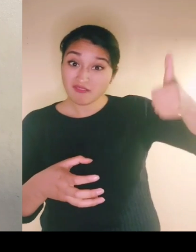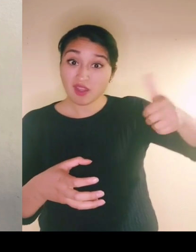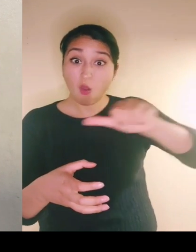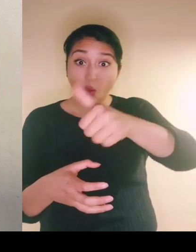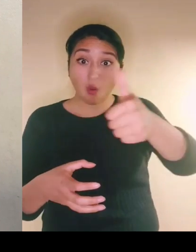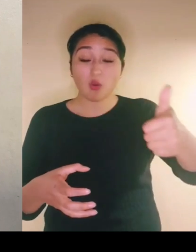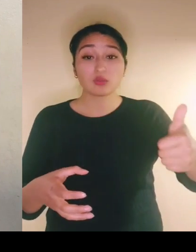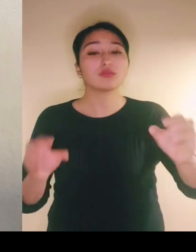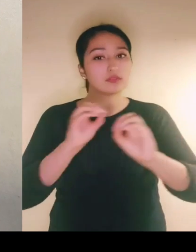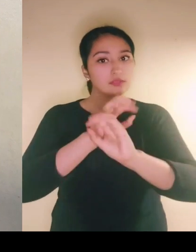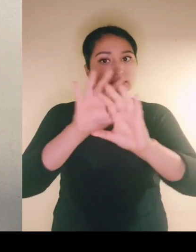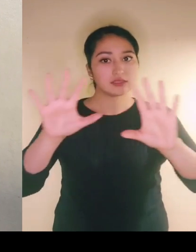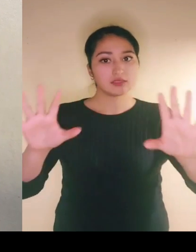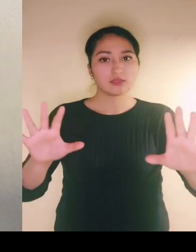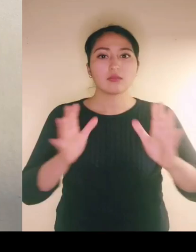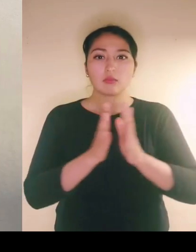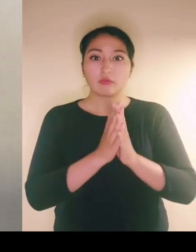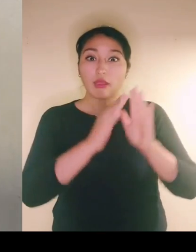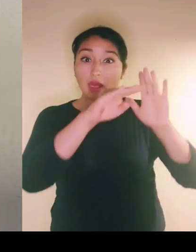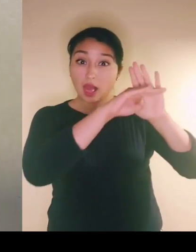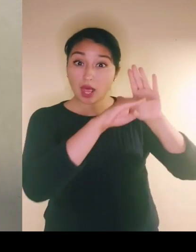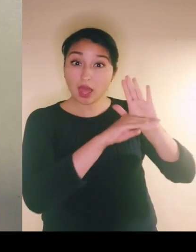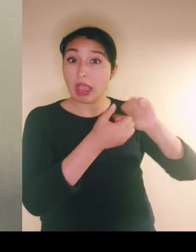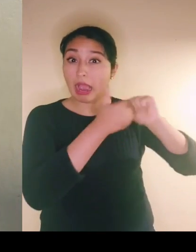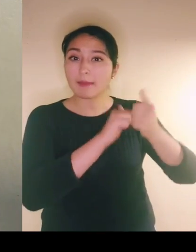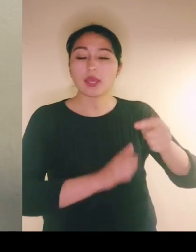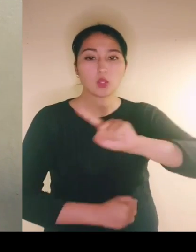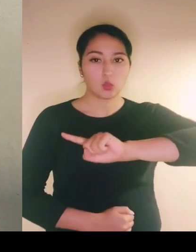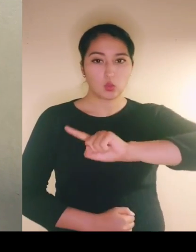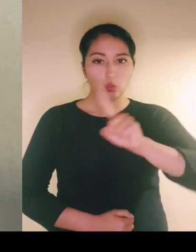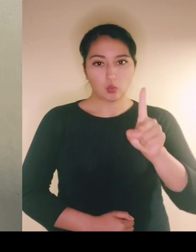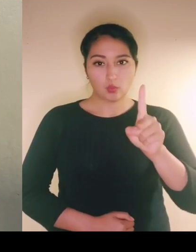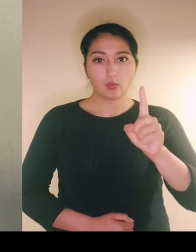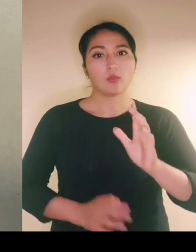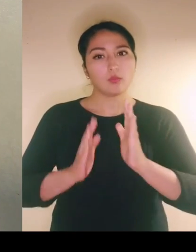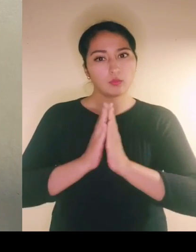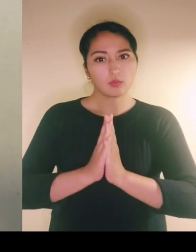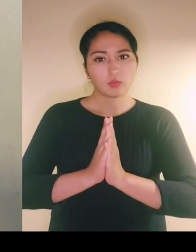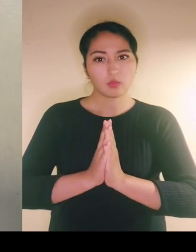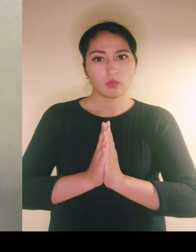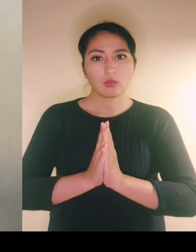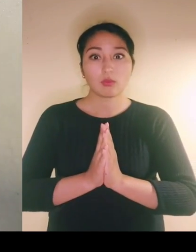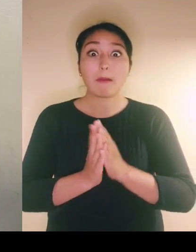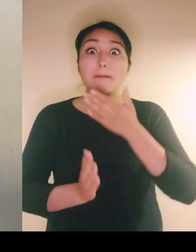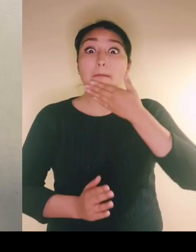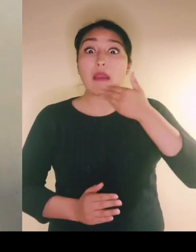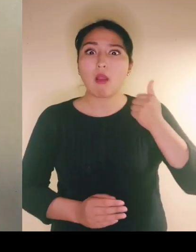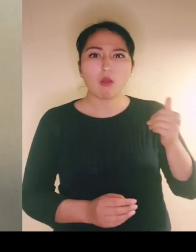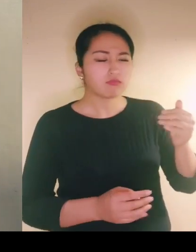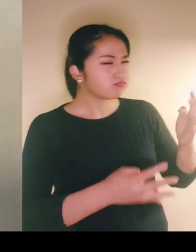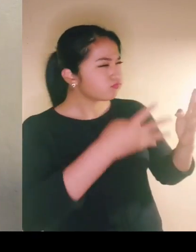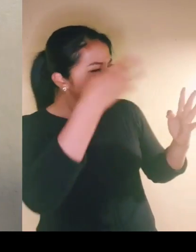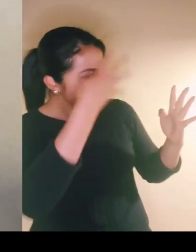y a las demás autoridades a que no se derogue la presente ley, sino todo lo contrario: que se fiscalice